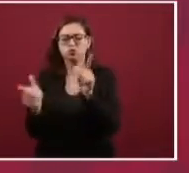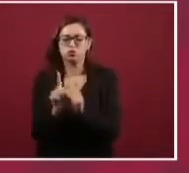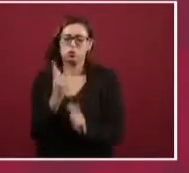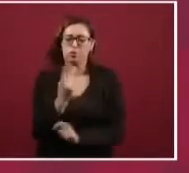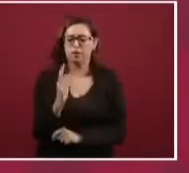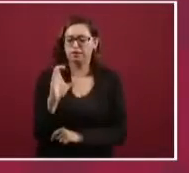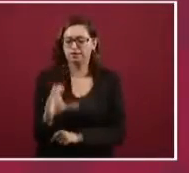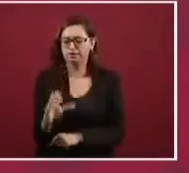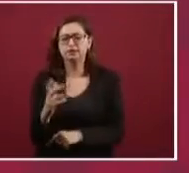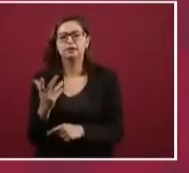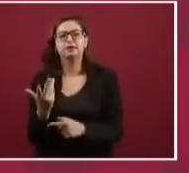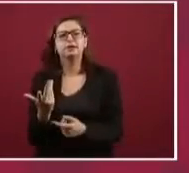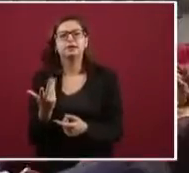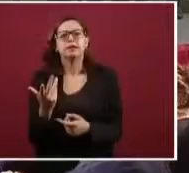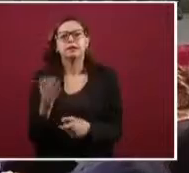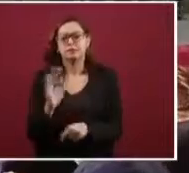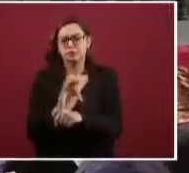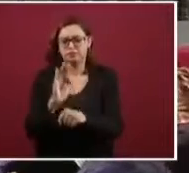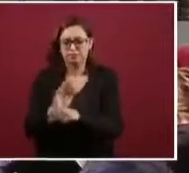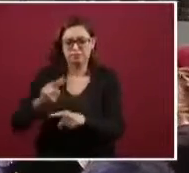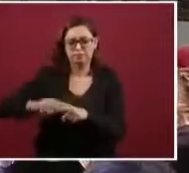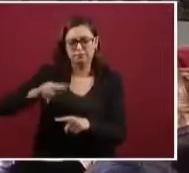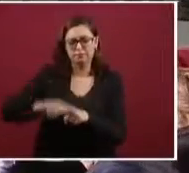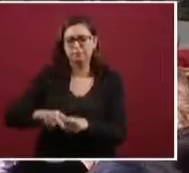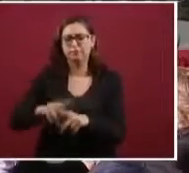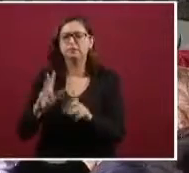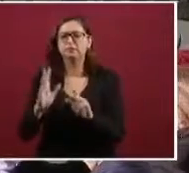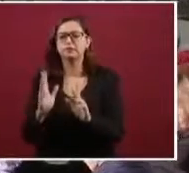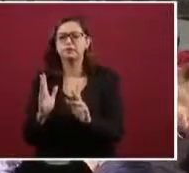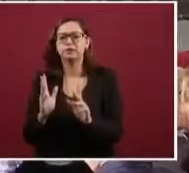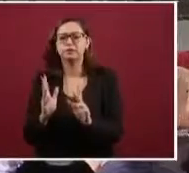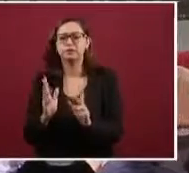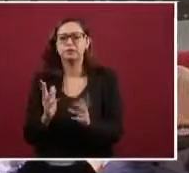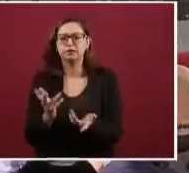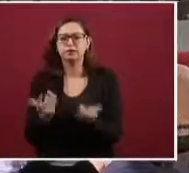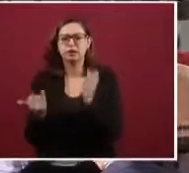También se ha determinado que desaparezcan este asunto de los arcos metálicos y las